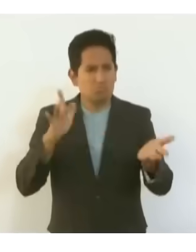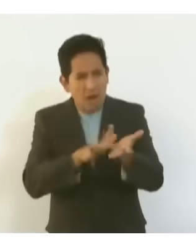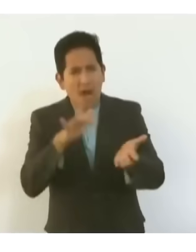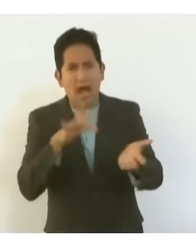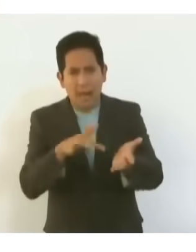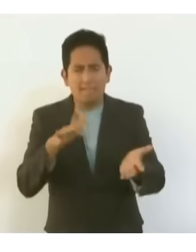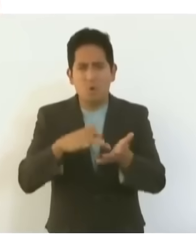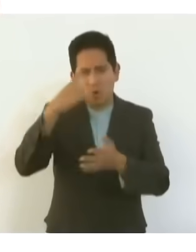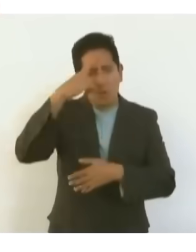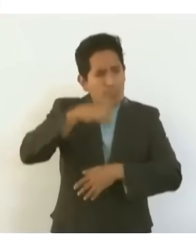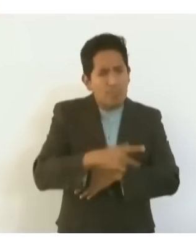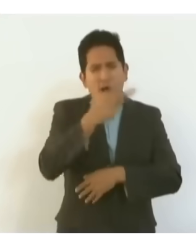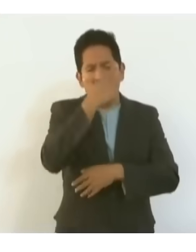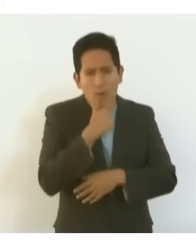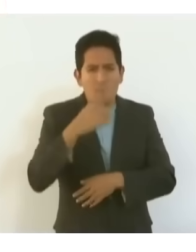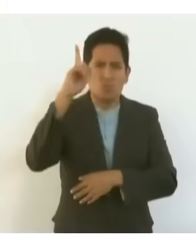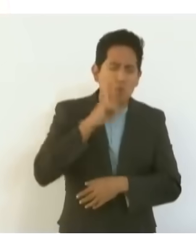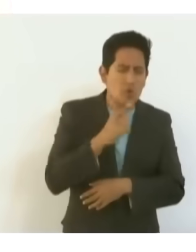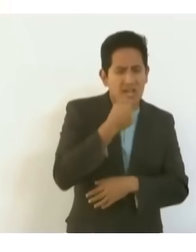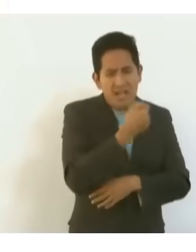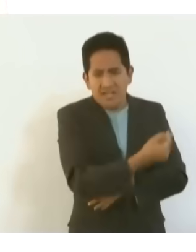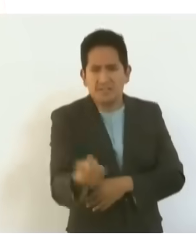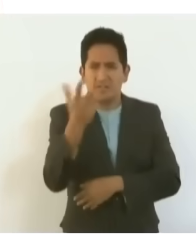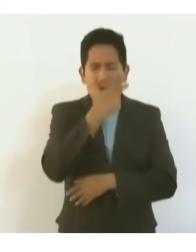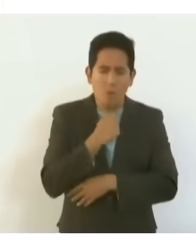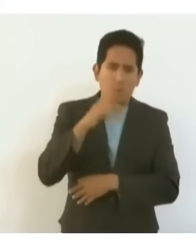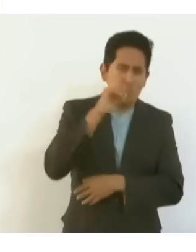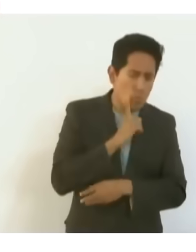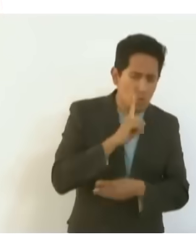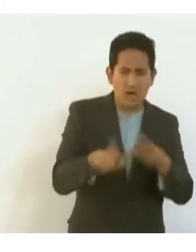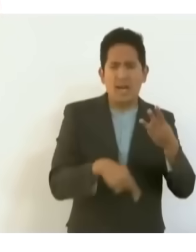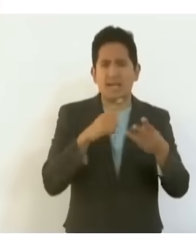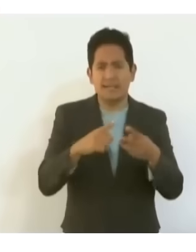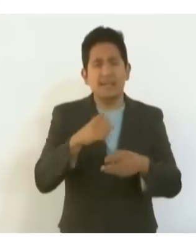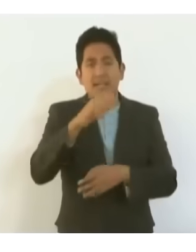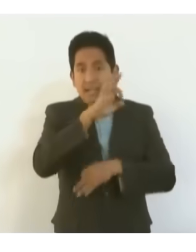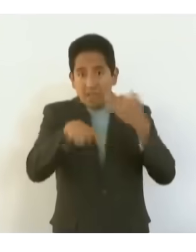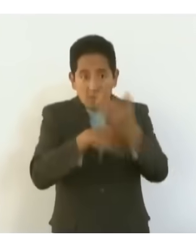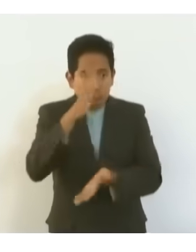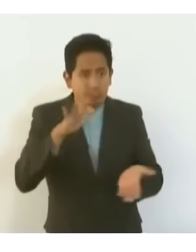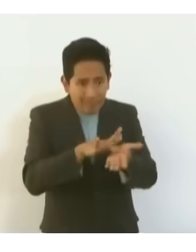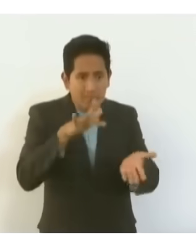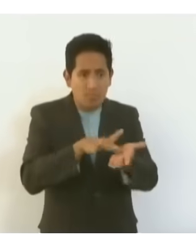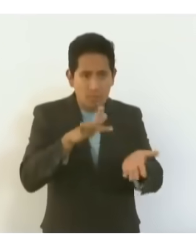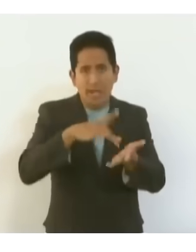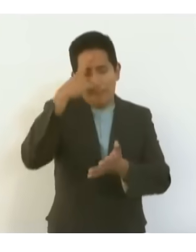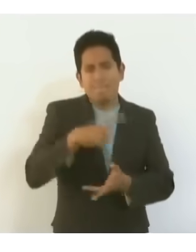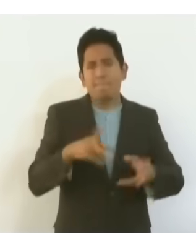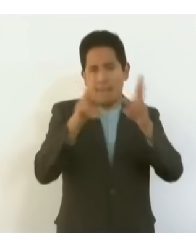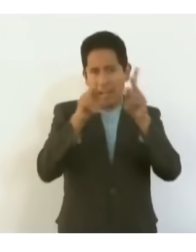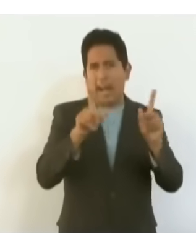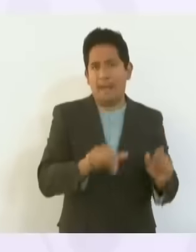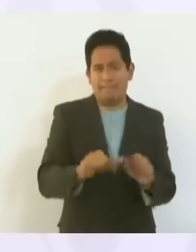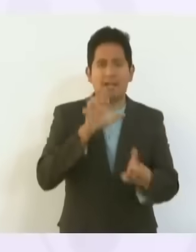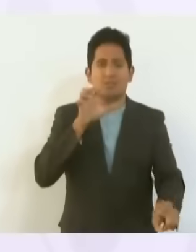a los hombres, a las niñas, niños que han dicho sí a la paz. A veces nos preguntan si este programa